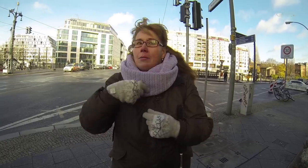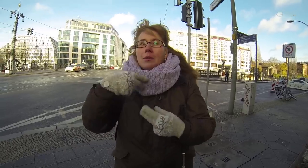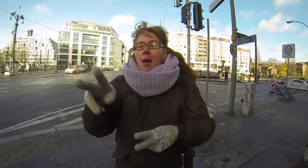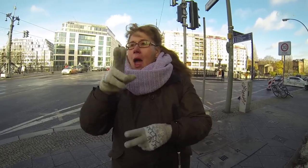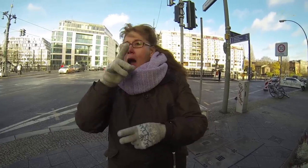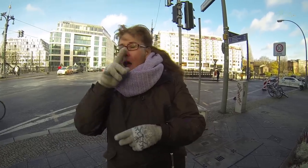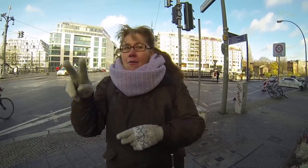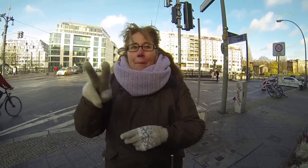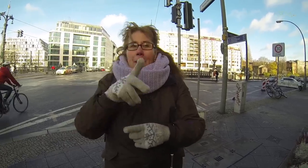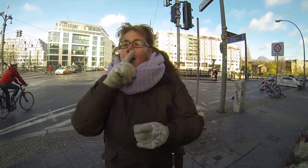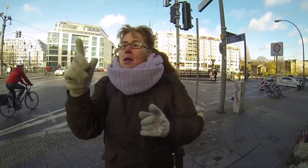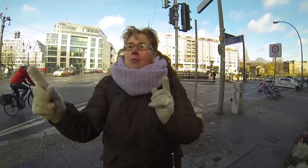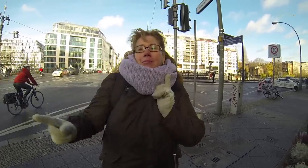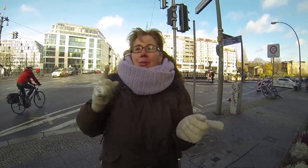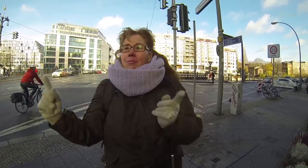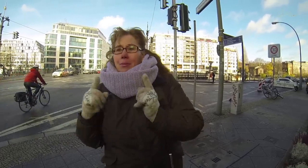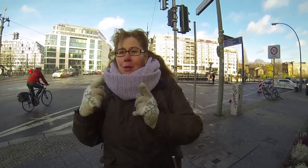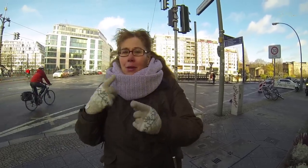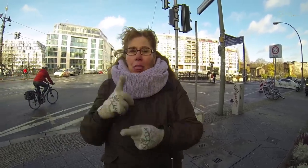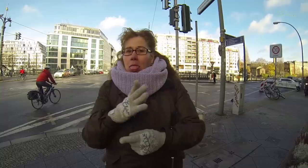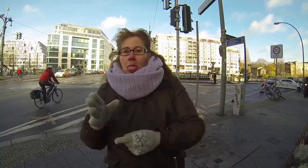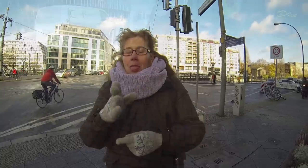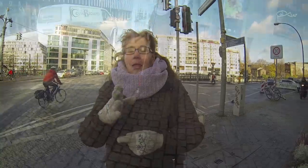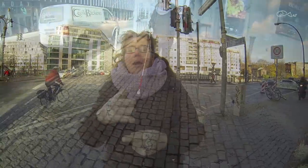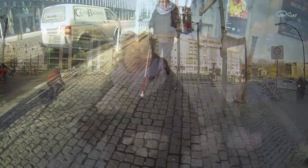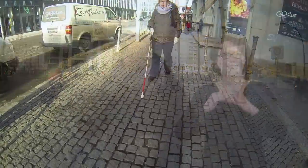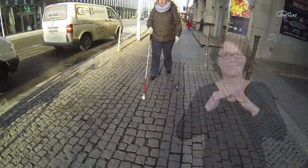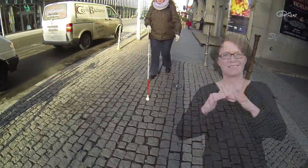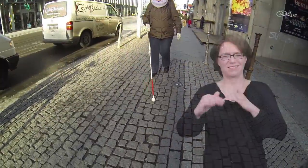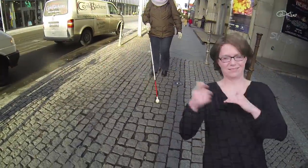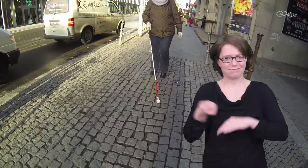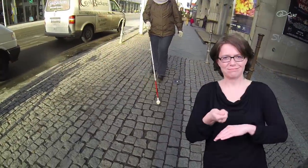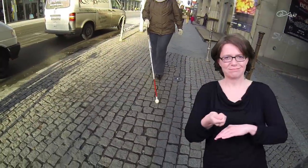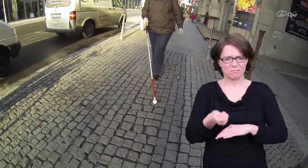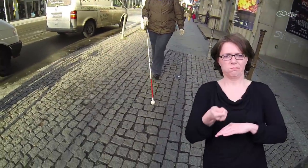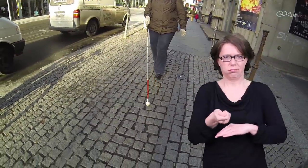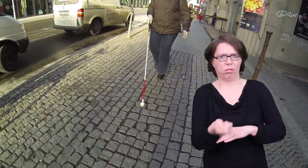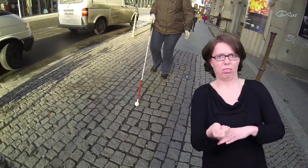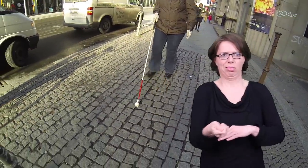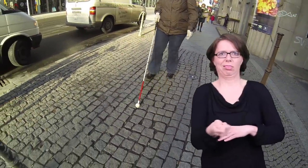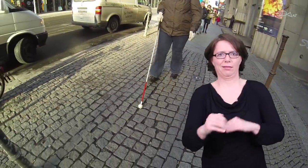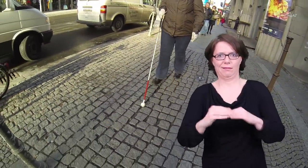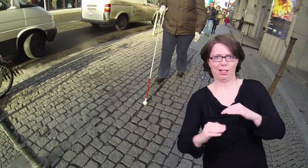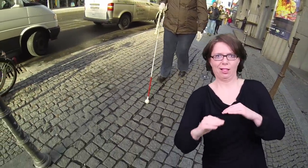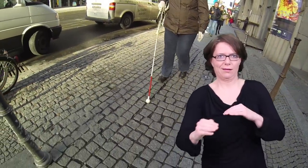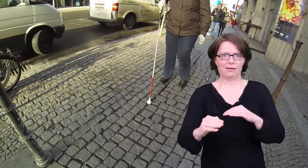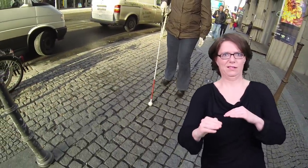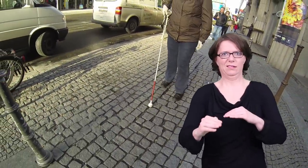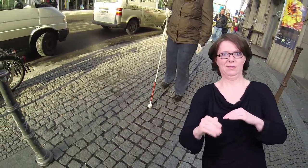und viel mehr gucken, vor allem, wenn mir viele Leute entgegenkommen. Wenn der Boden uneben ist, rüttelt es sehr unangenehm.